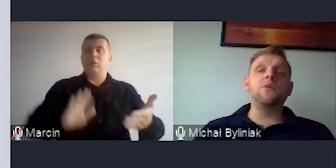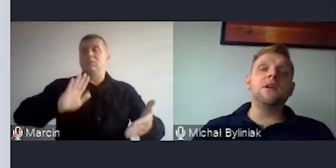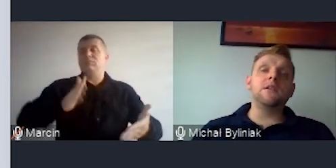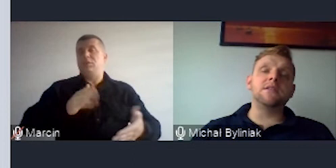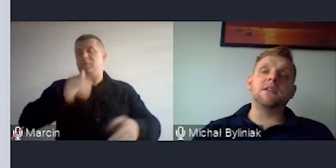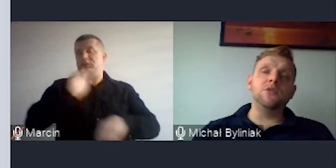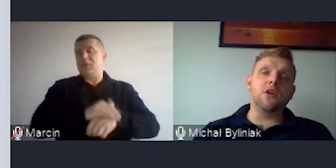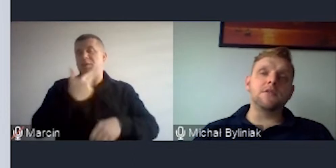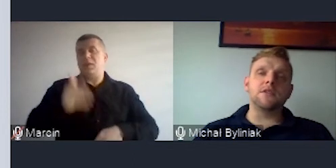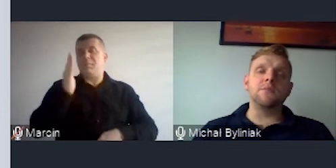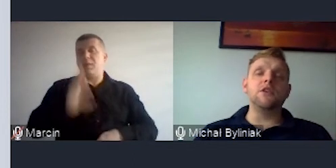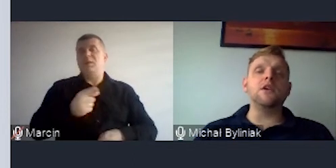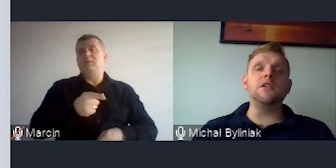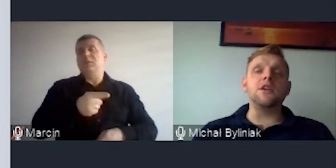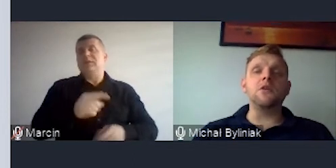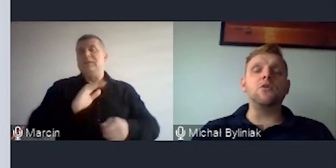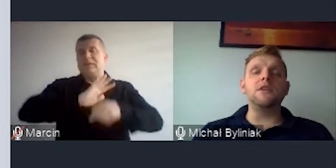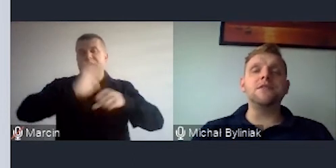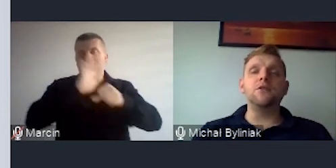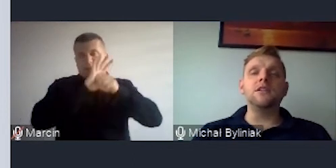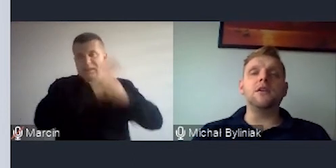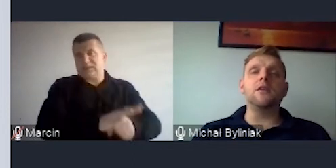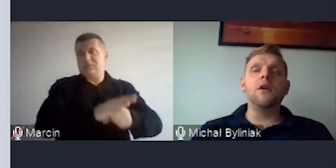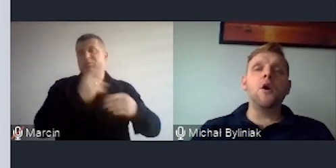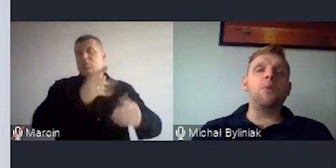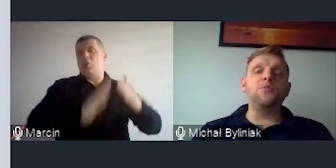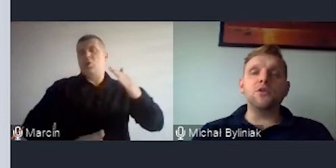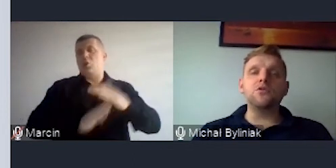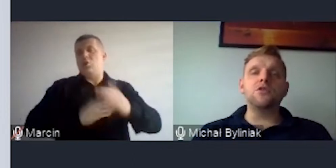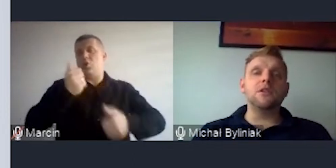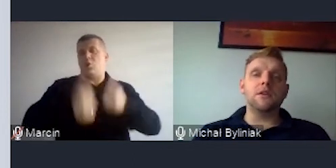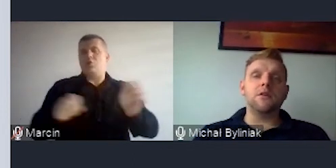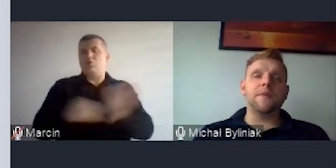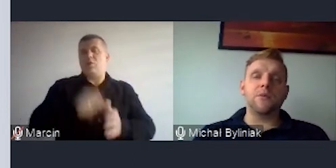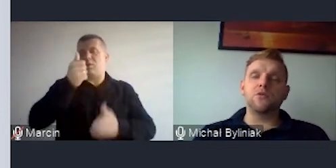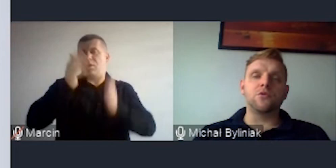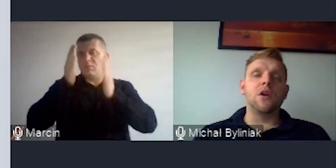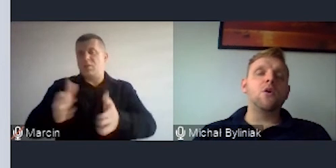Żeby nie były dyskryminujące, żeby nie ograniczały konkurencji o jednego podmiotu czy do jednego produktu.